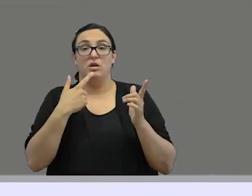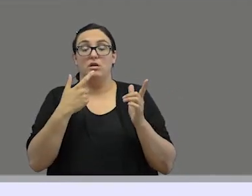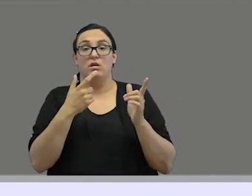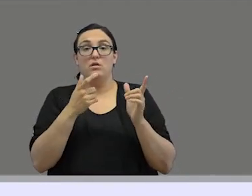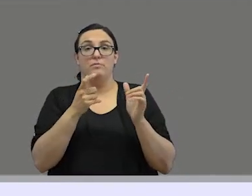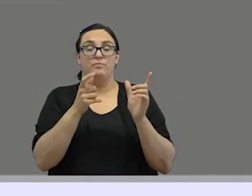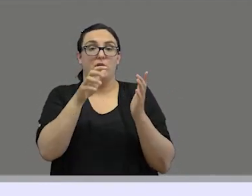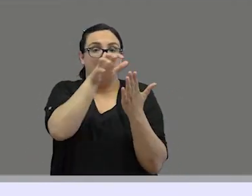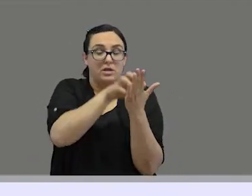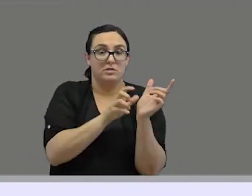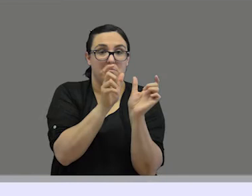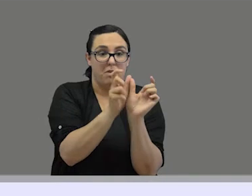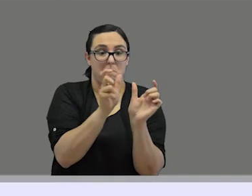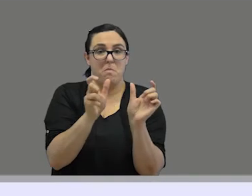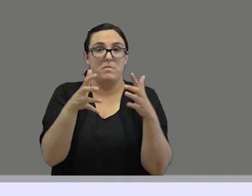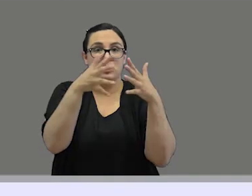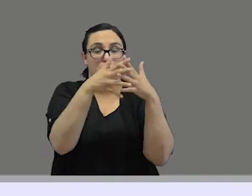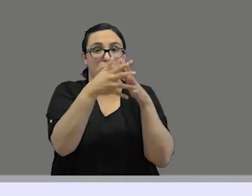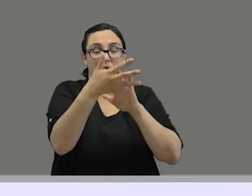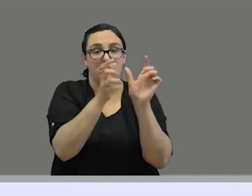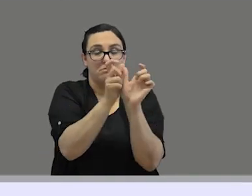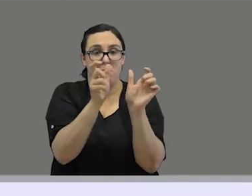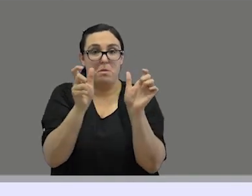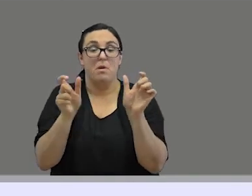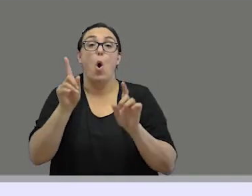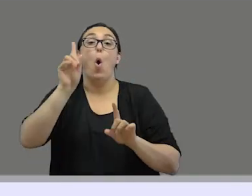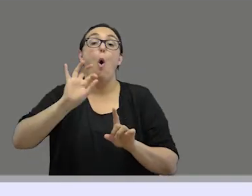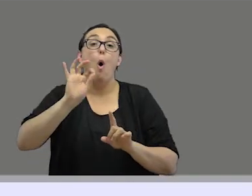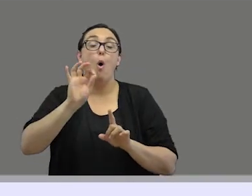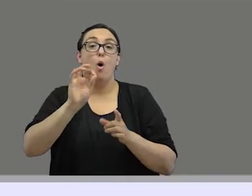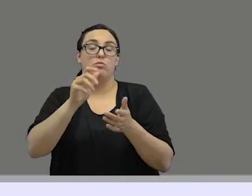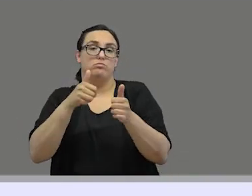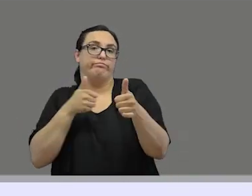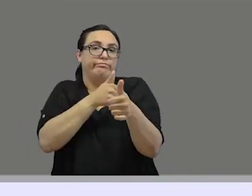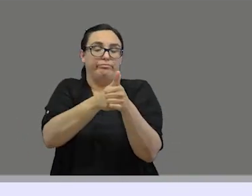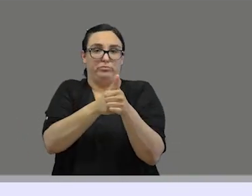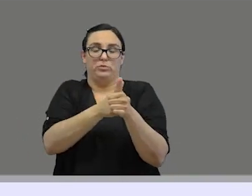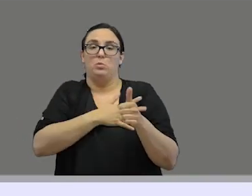der die Struktur der Gebärdensprache darstellet, oder er muss den Dolmetscher mit Hörvermögen begleiten.